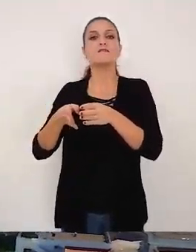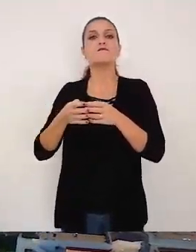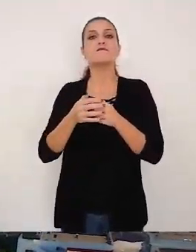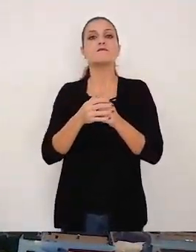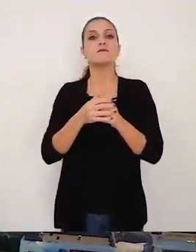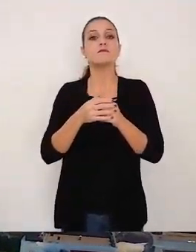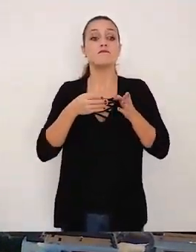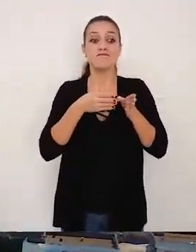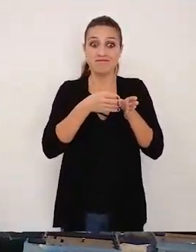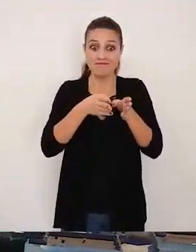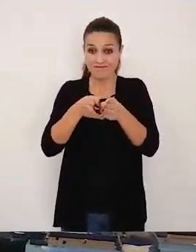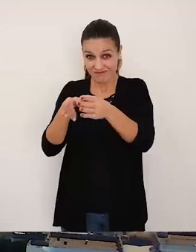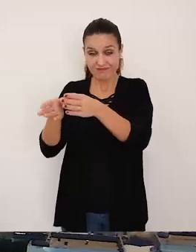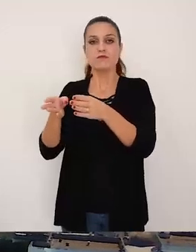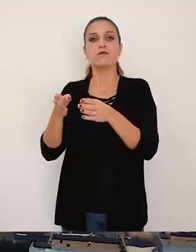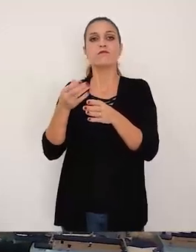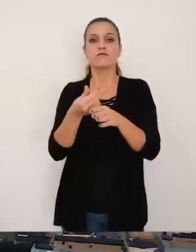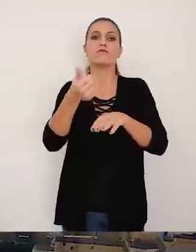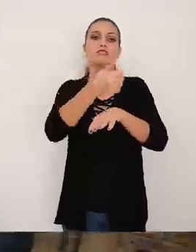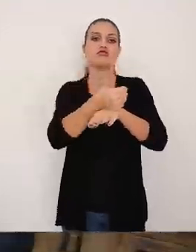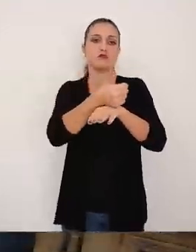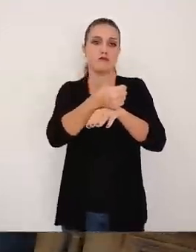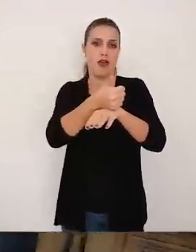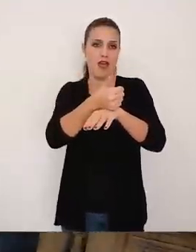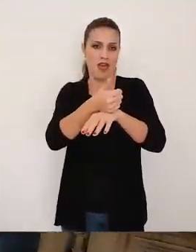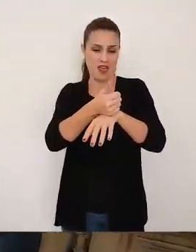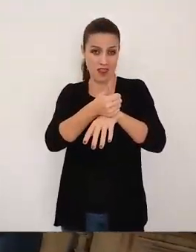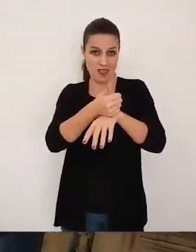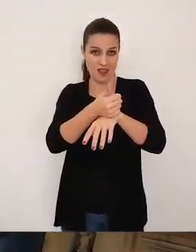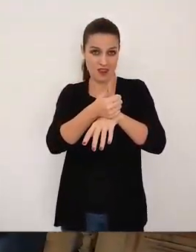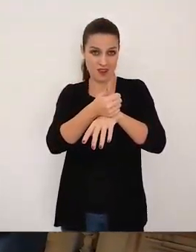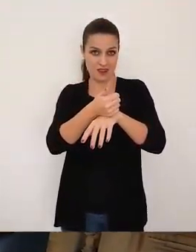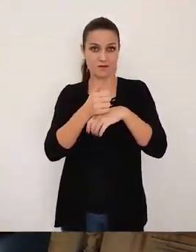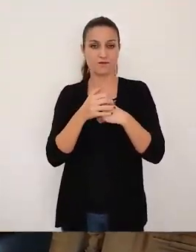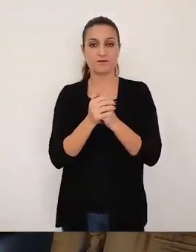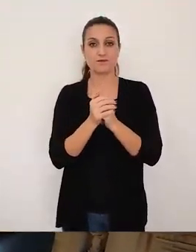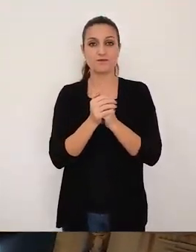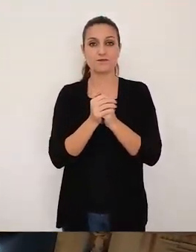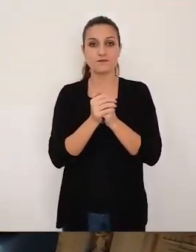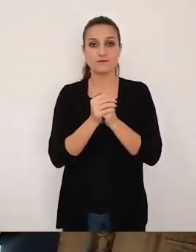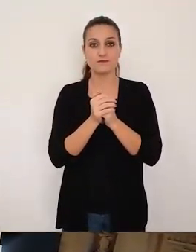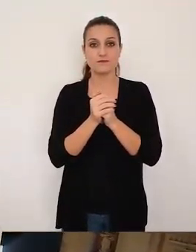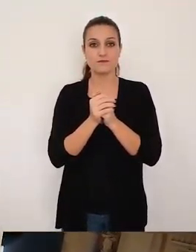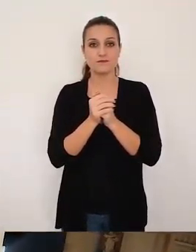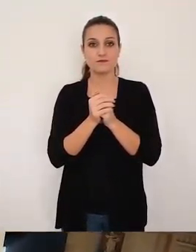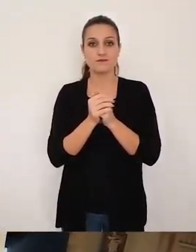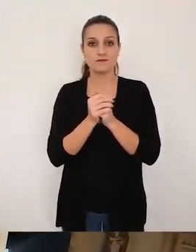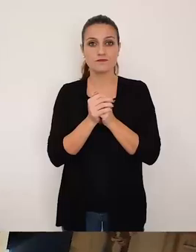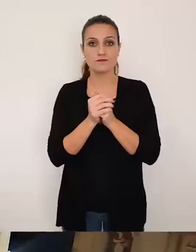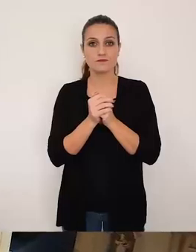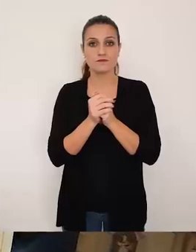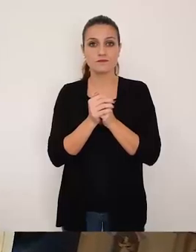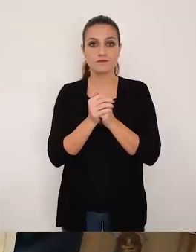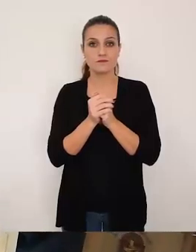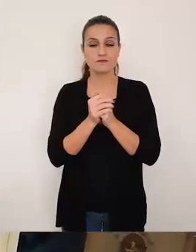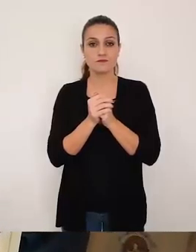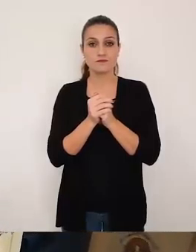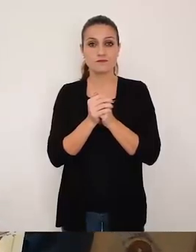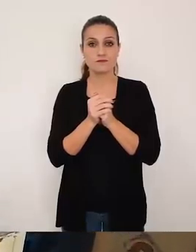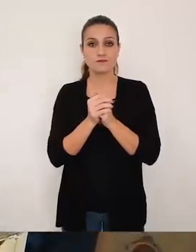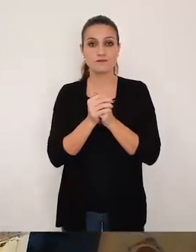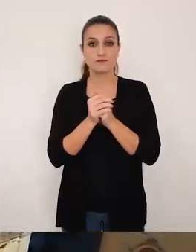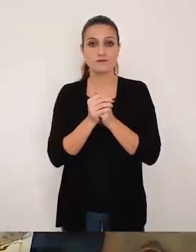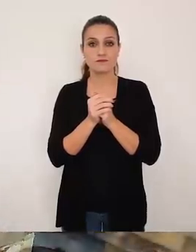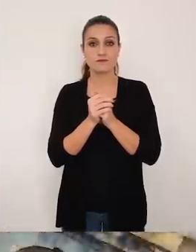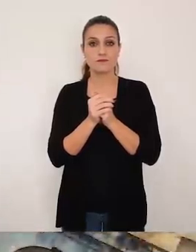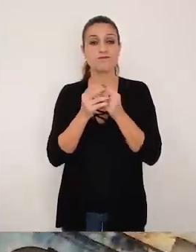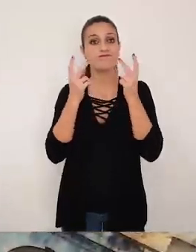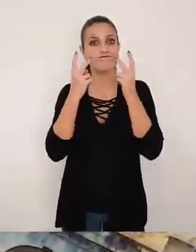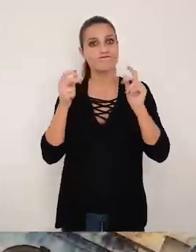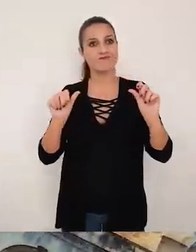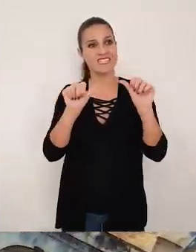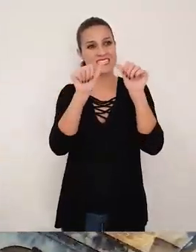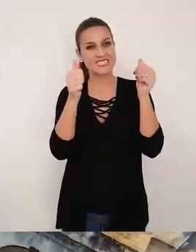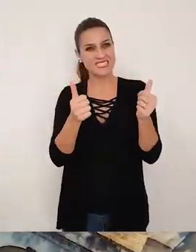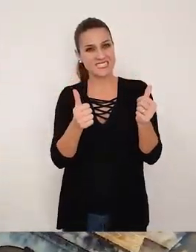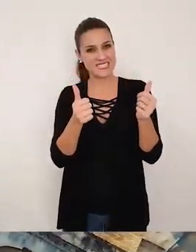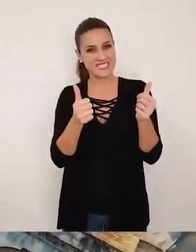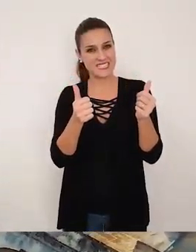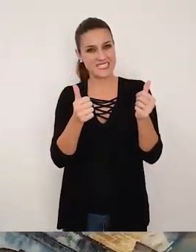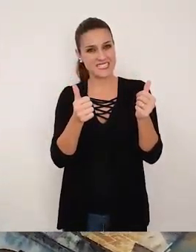arterie viarie principali del paese. La fisionomia dell’architettura urbana di